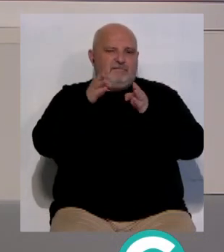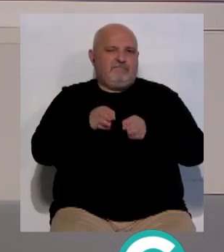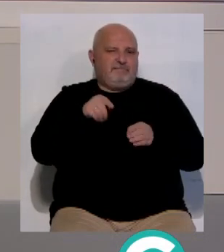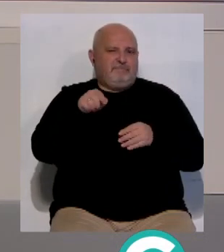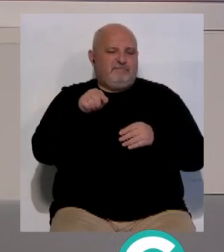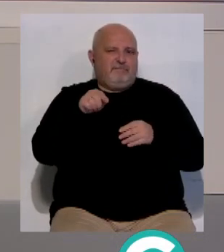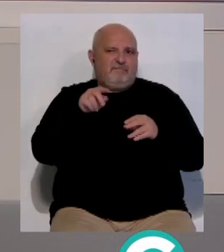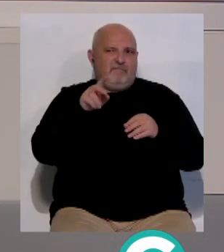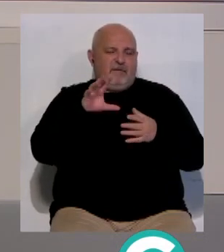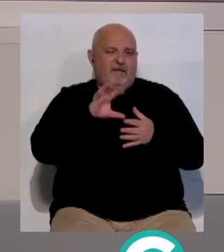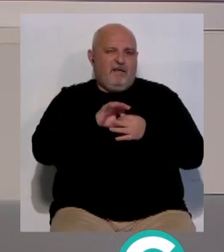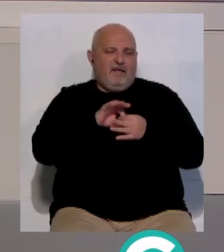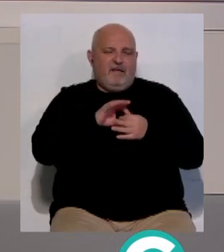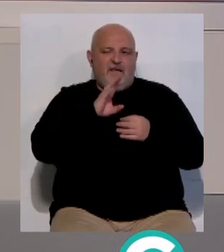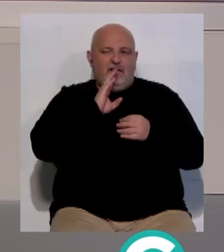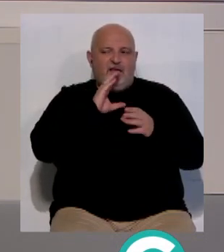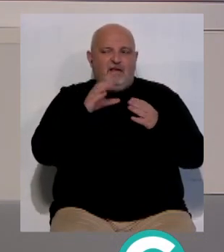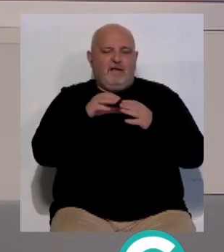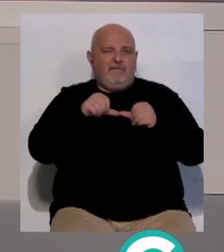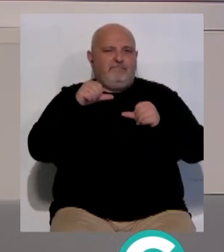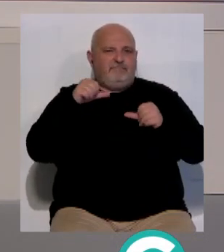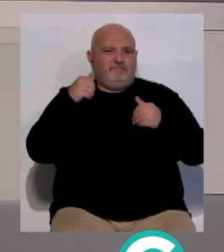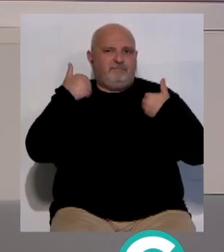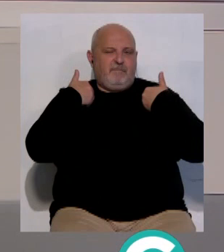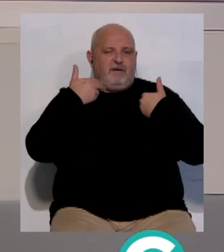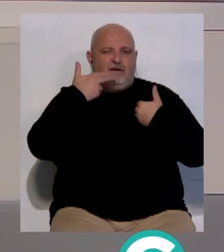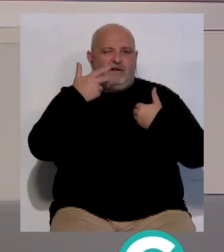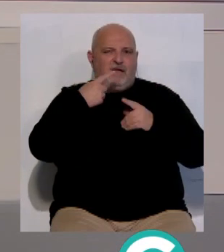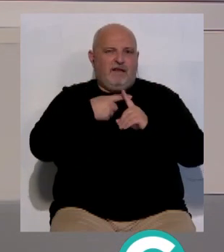ataque que está recibiendo su equipo con respecto a sus intereses a nivel arbitral no de esta